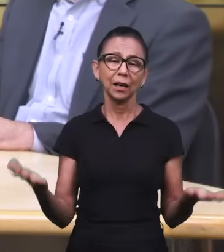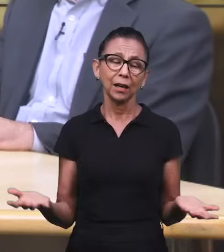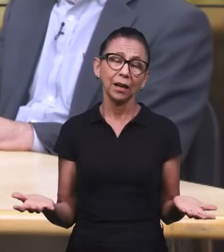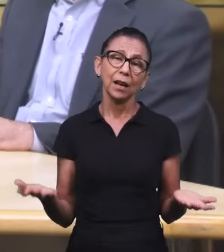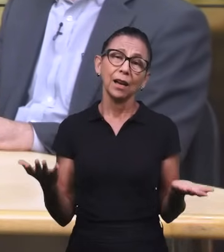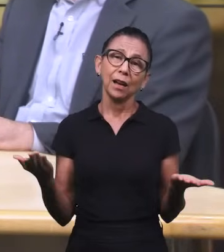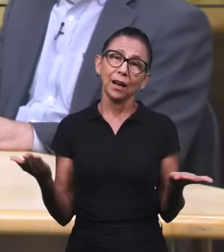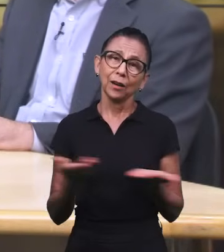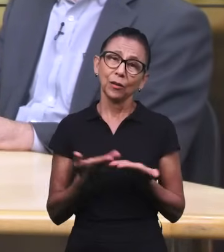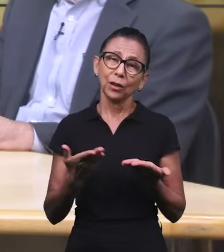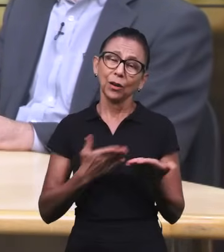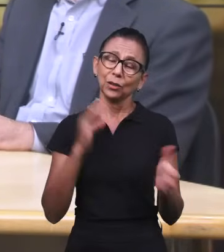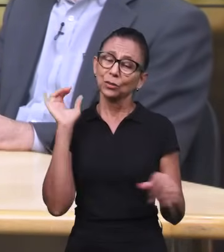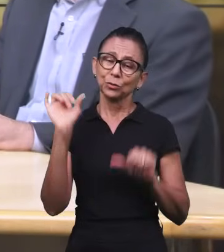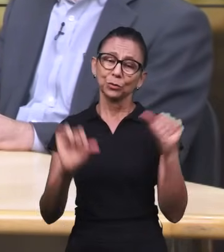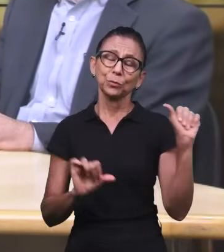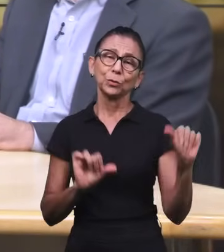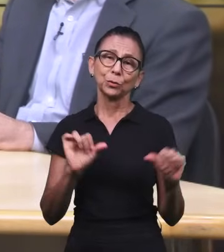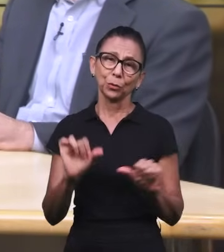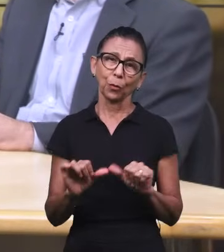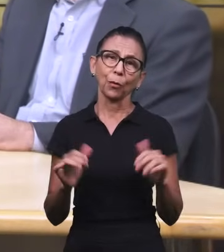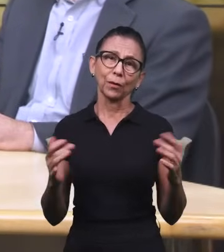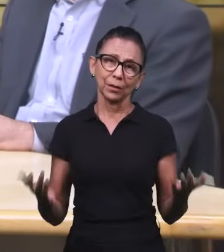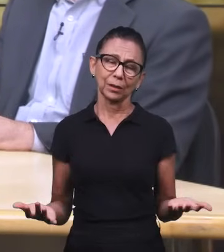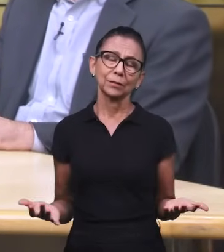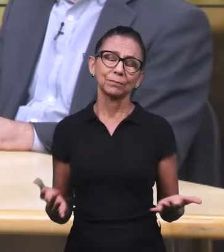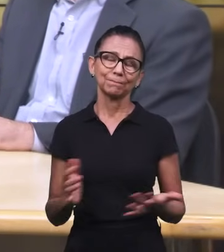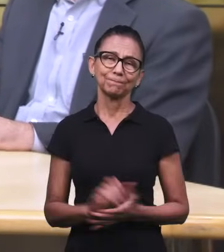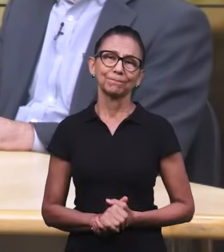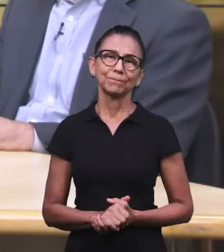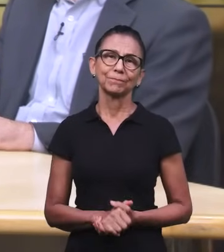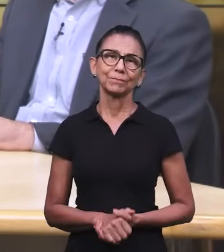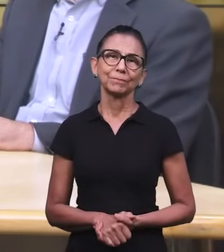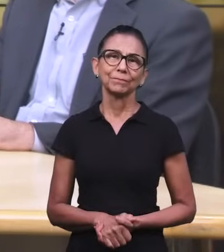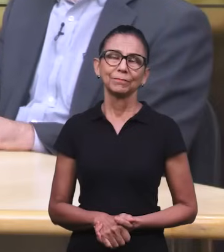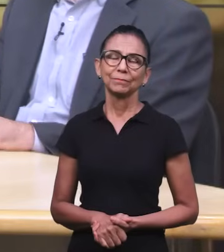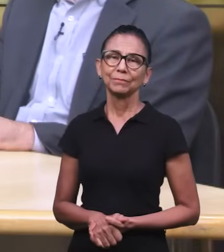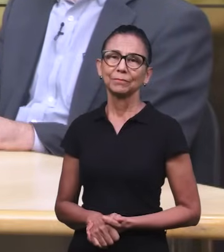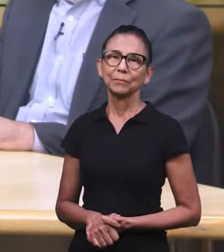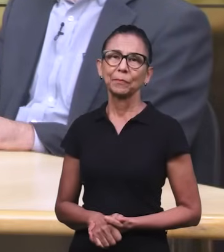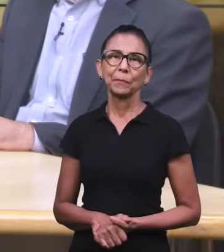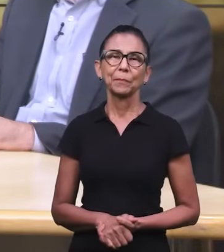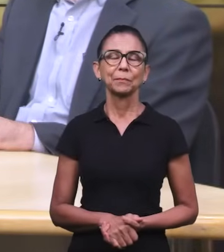hoje em dia criança vai pra escola aquela história toda mas isso me me traz uma lembrança de família